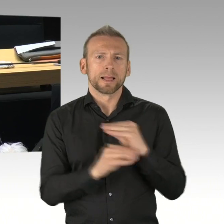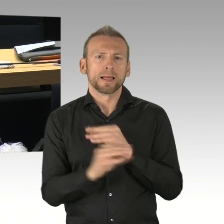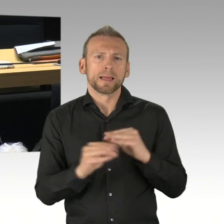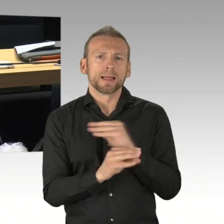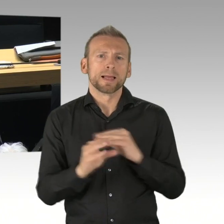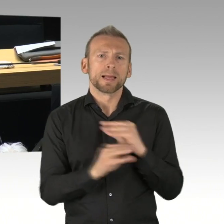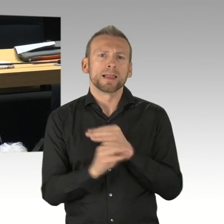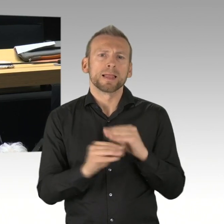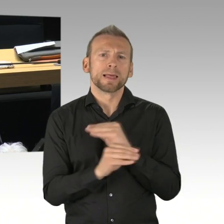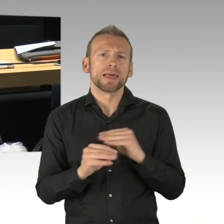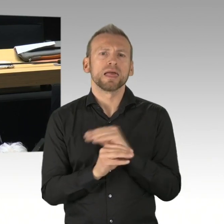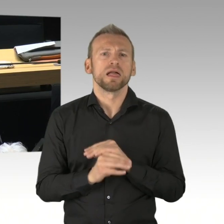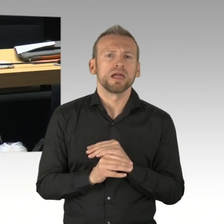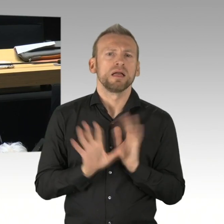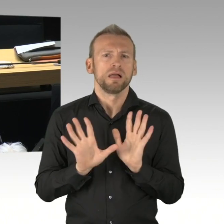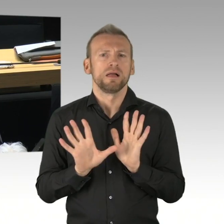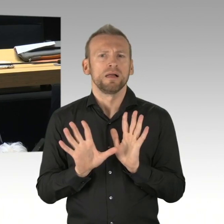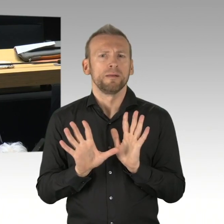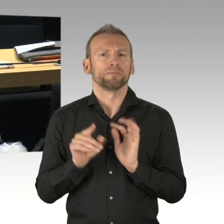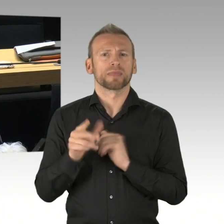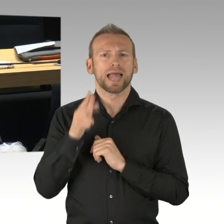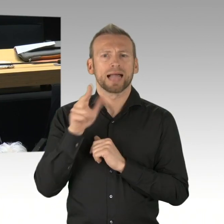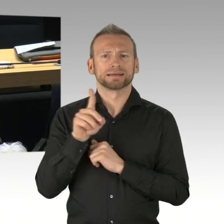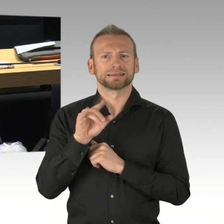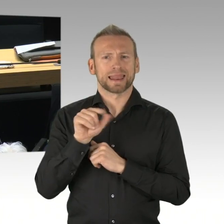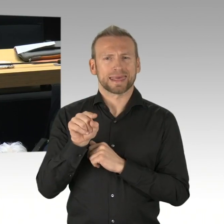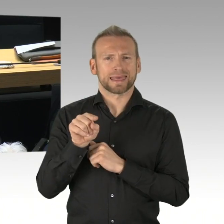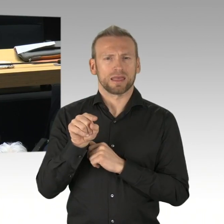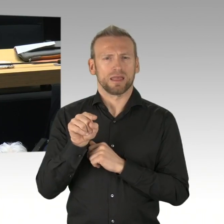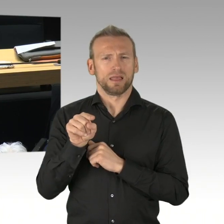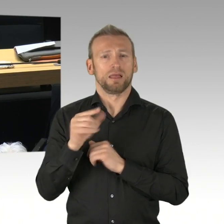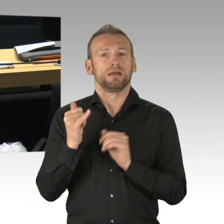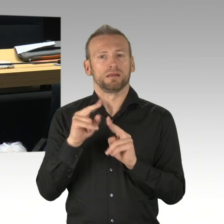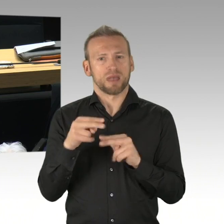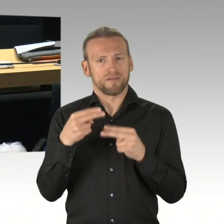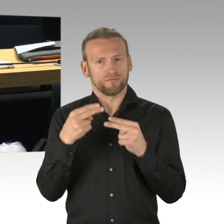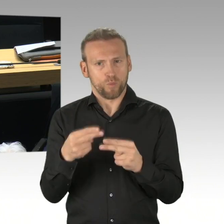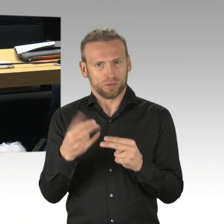beides sollten Sie nicht gleichzeitig behaupten, dann könnte man Ihnen nicht glauben. (Beifall)